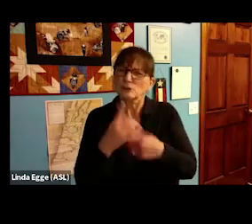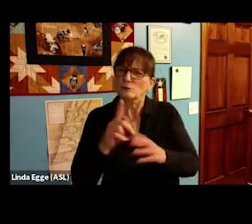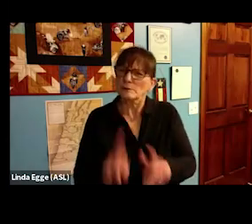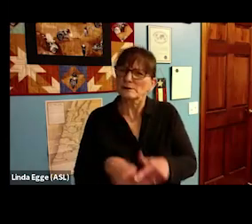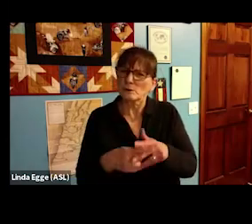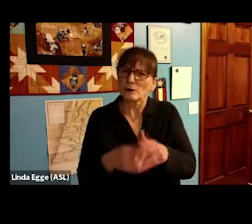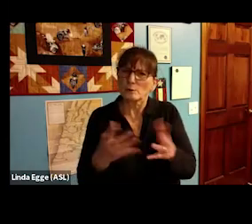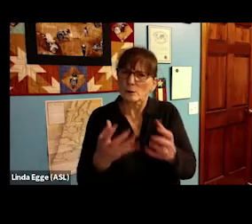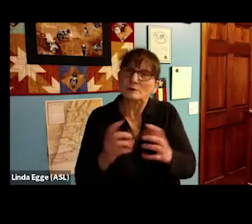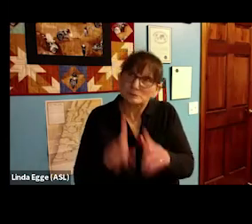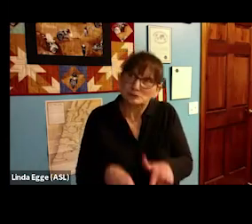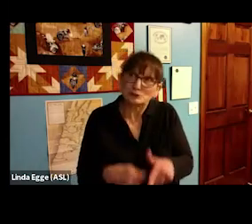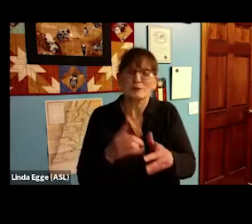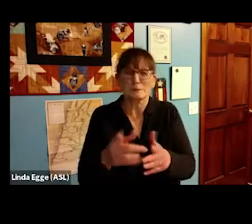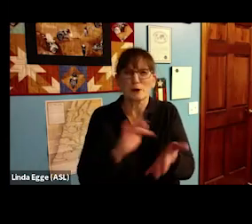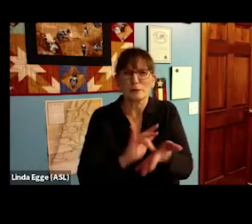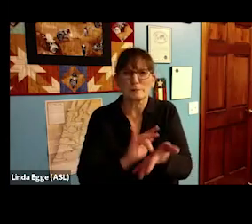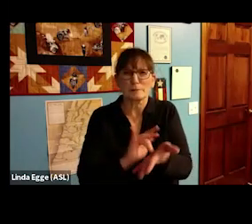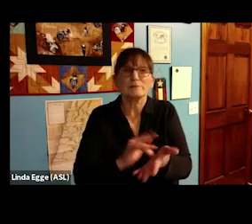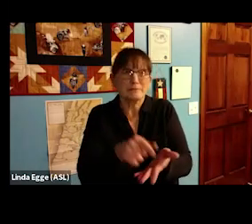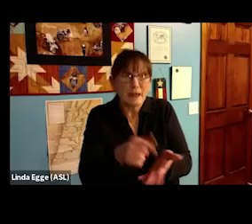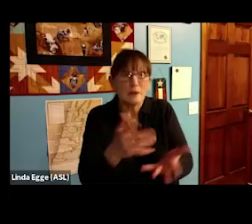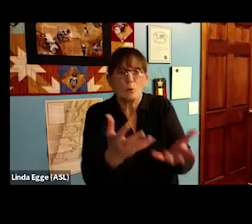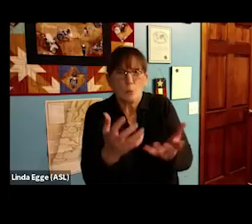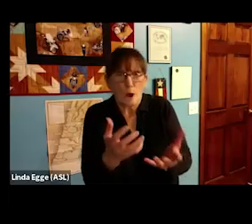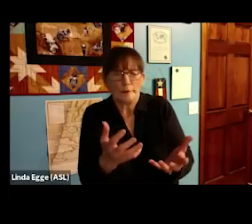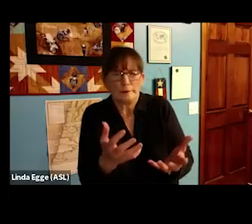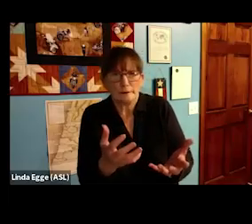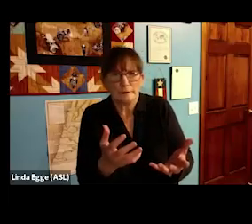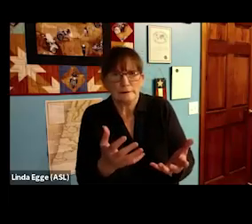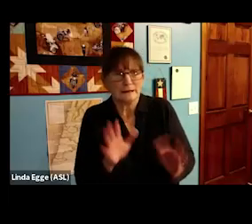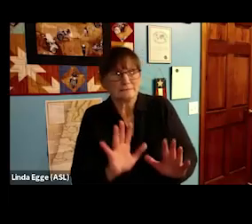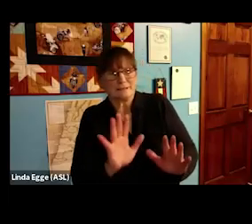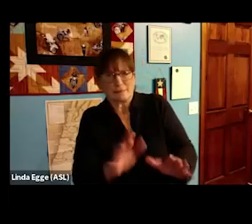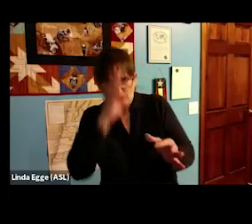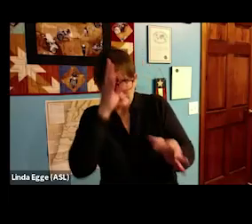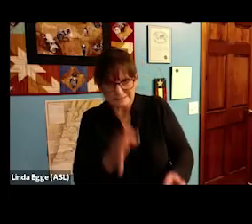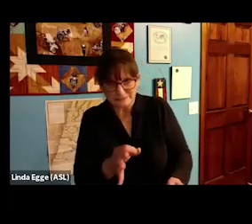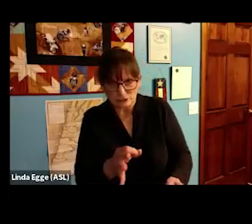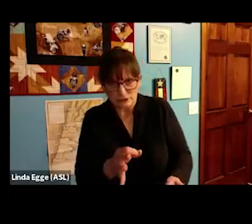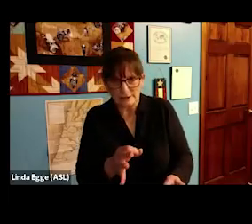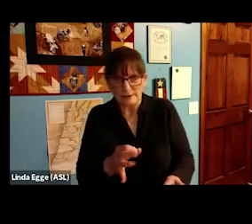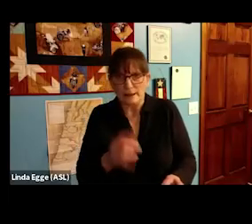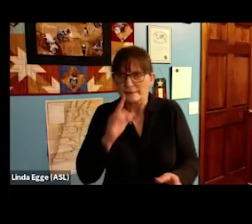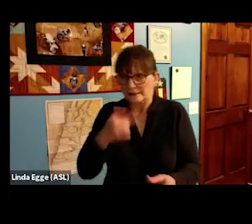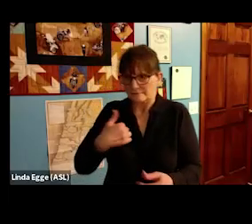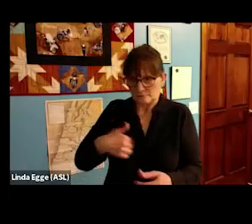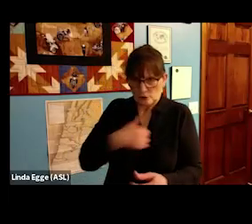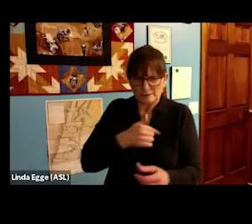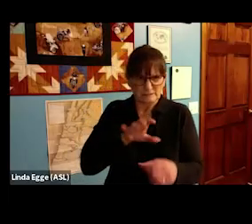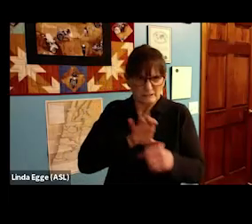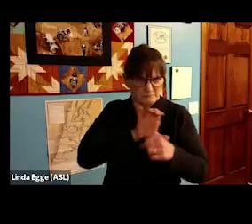[Jarita] Entiendo. Espérame un segundo. Voy a intentar quitarme los auriculares. Voy a probar esto. ¿Me escuchan ahora?